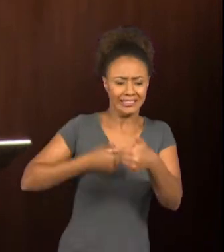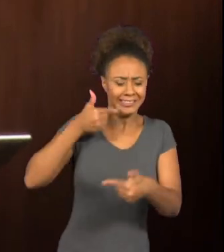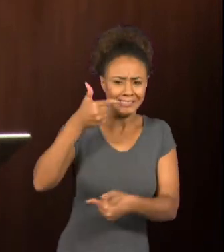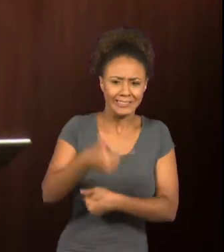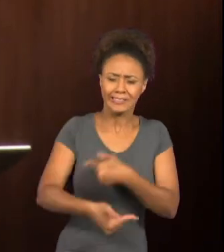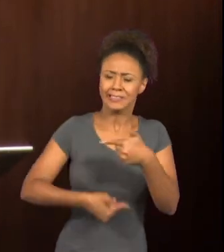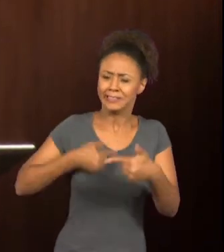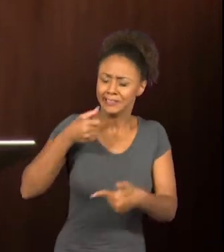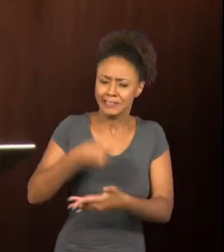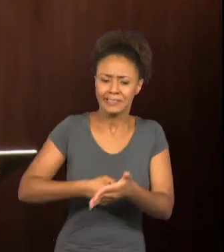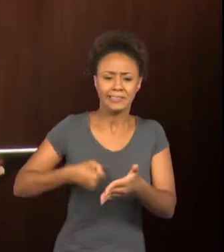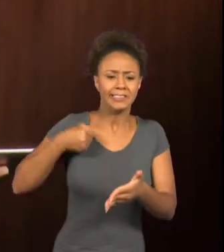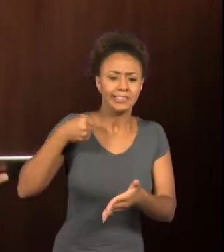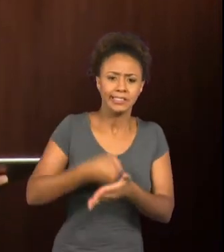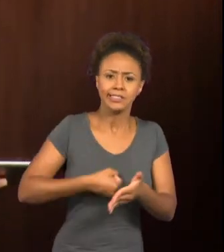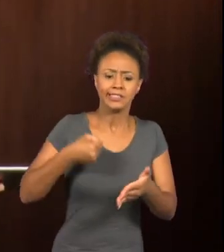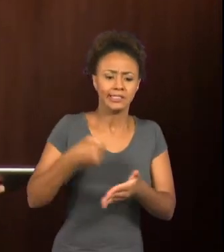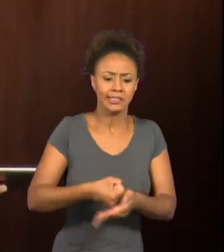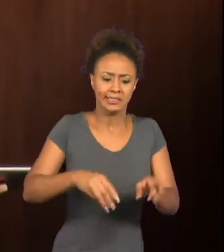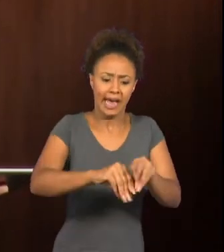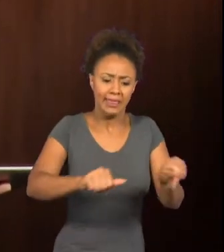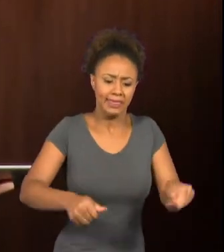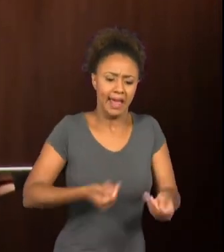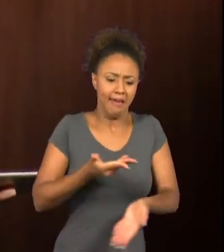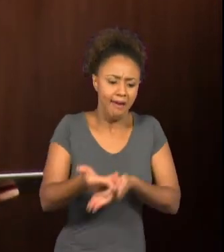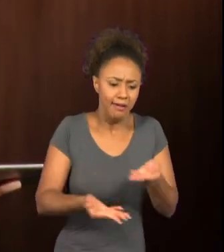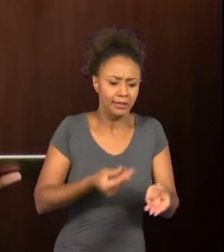CONSEGUIR UM PEDAÇO DE TERRA QUE POSSA CHAMAR DE